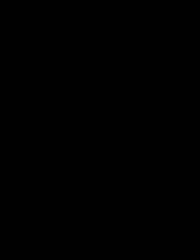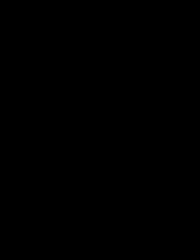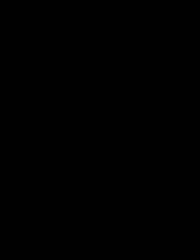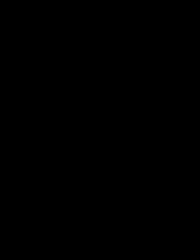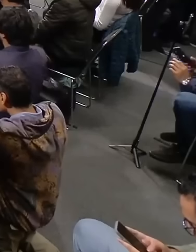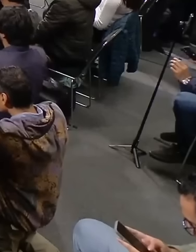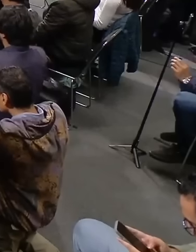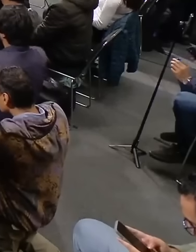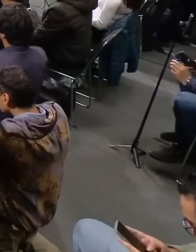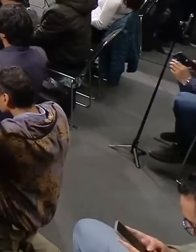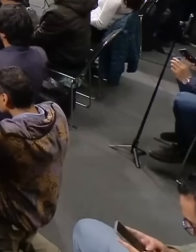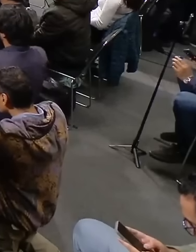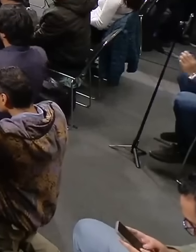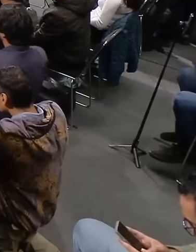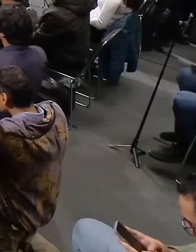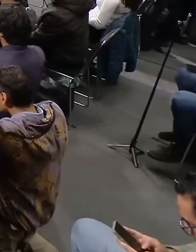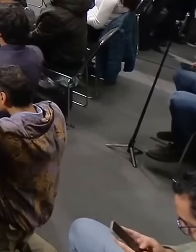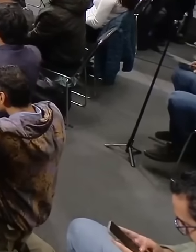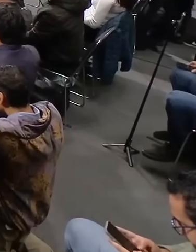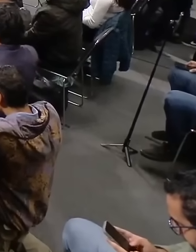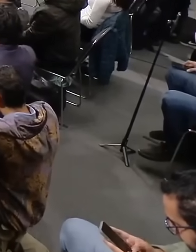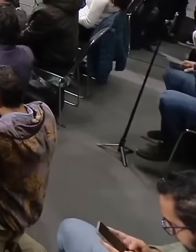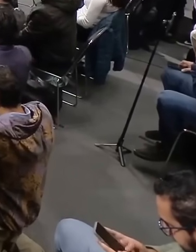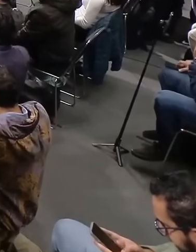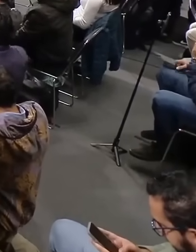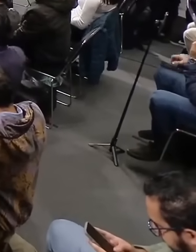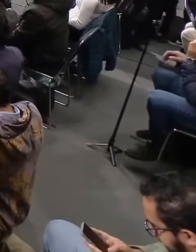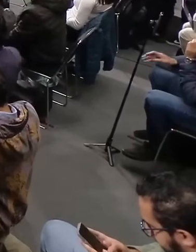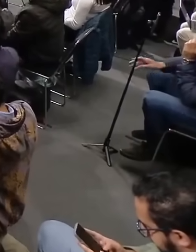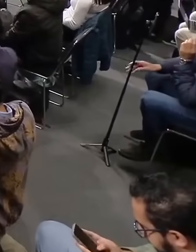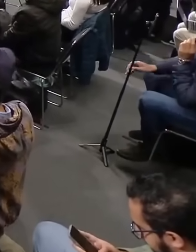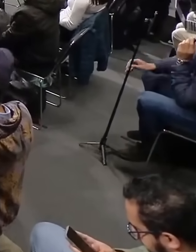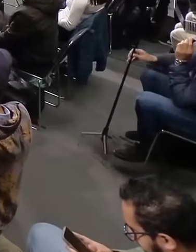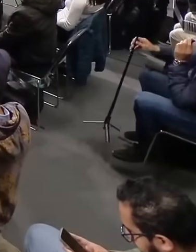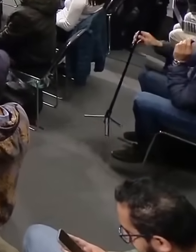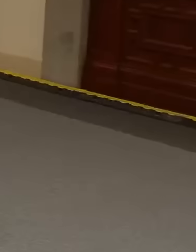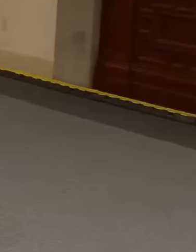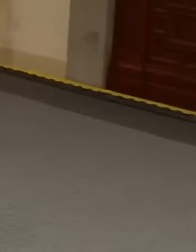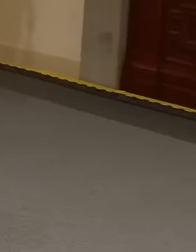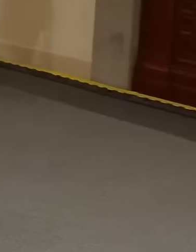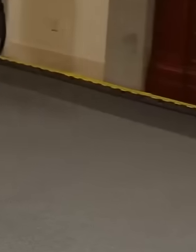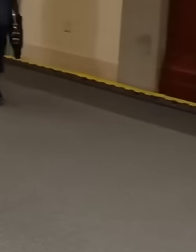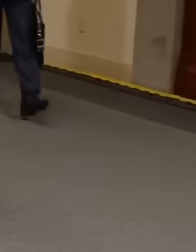[Música] [Aplausos] Con una gran sonrisa llega la presidenta de México, Claudia Shainbaum, a la mañanera del